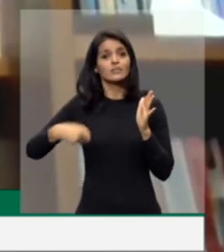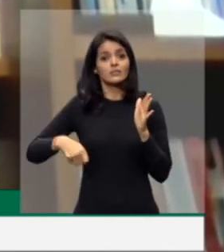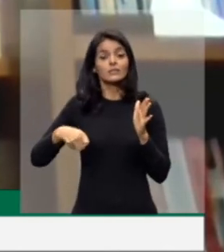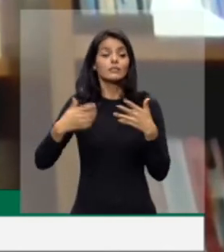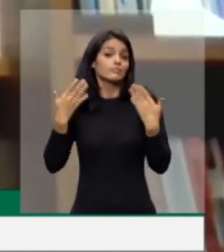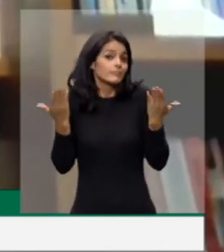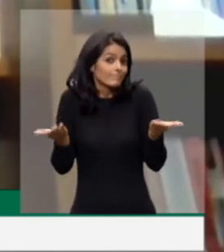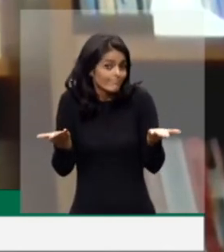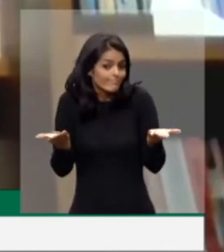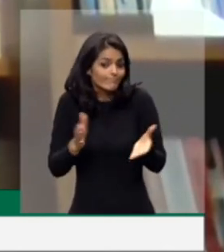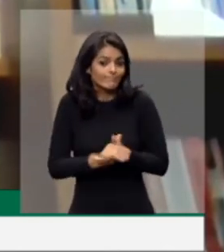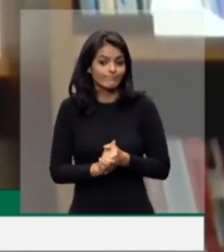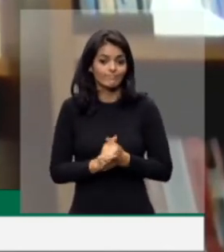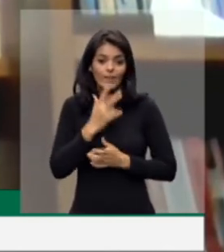DO ANO E TEM MUITA COISA QUE APROVEITAR E TEM COISA QUE